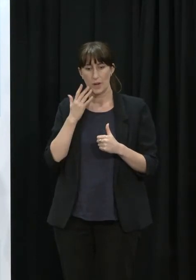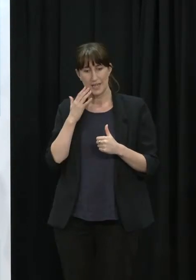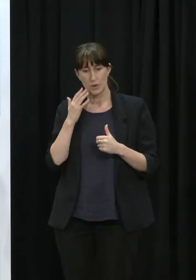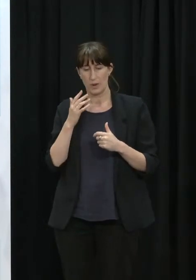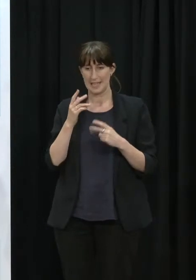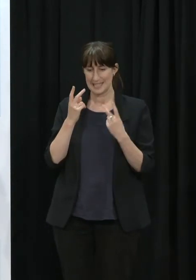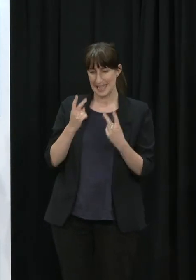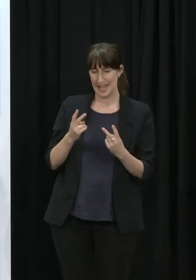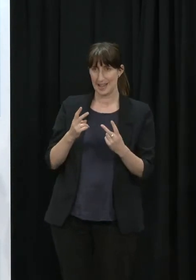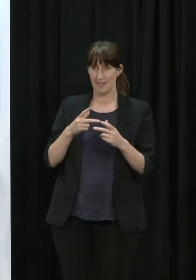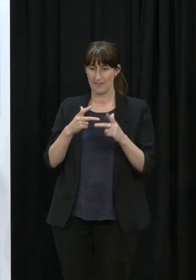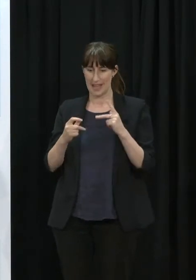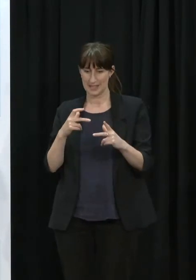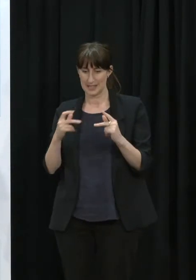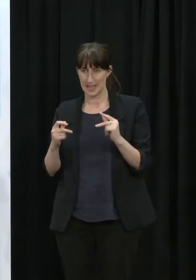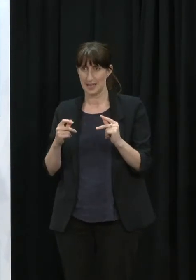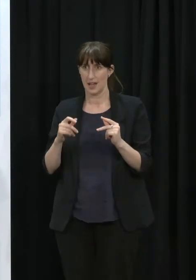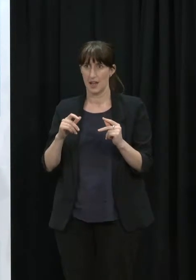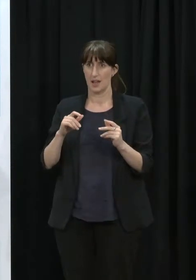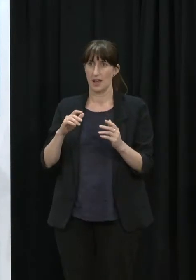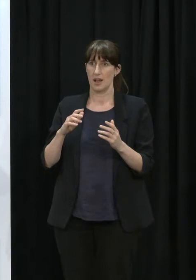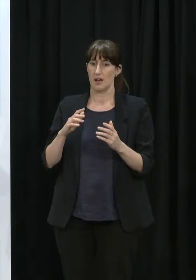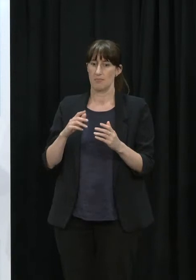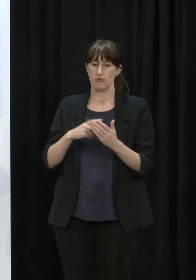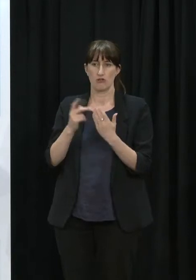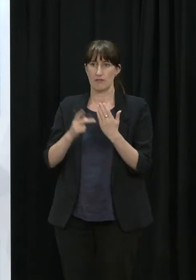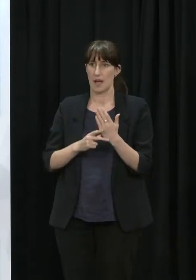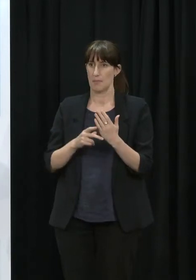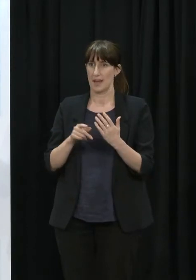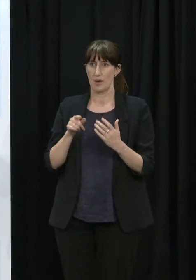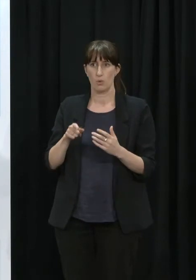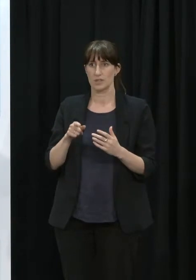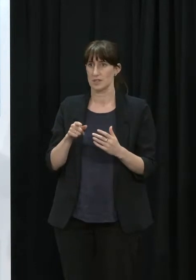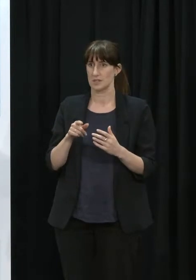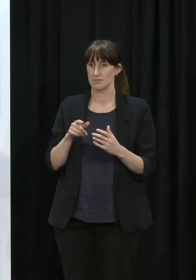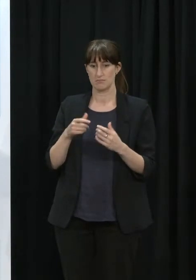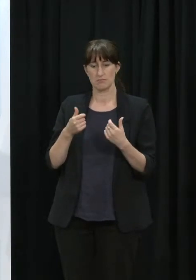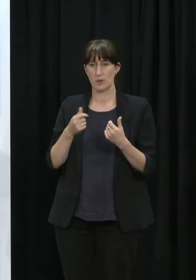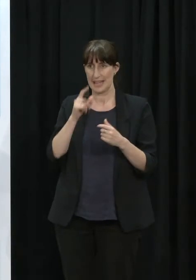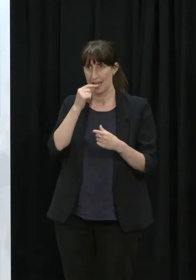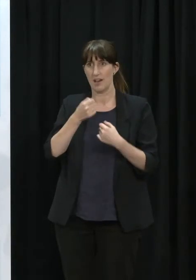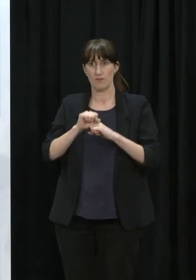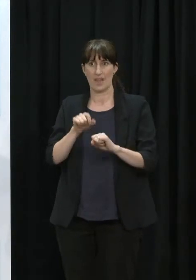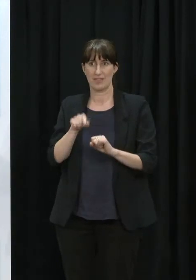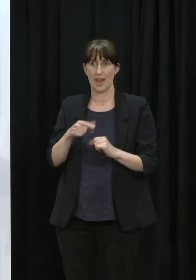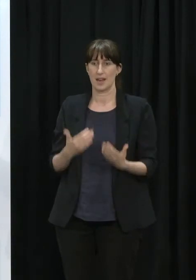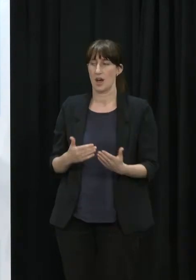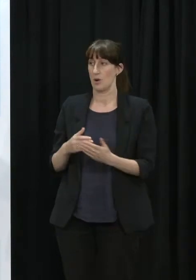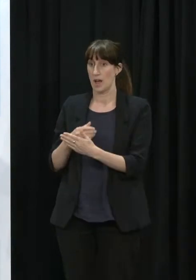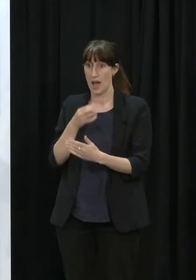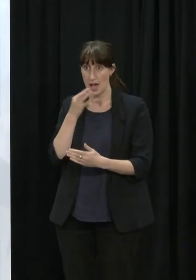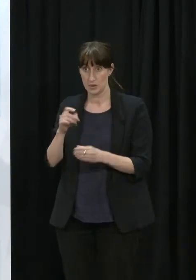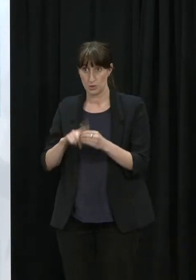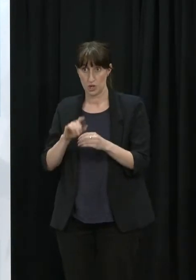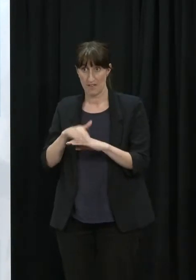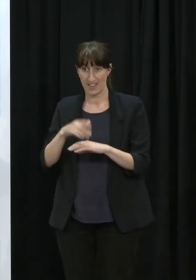horopaki o te iti o te tuku kano kano i te timatanga. Kare a maatau i tenei wa, na reira ka taea e taatau te whiriwhiri rereke. E tino maia ana matou ki nga whiringa ka mahia e matou a muri ake nei te whakaputanga kano kano. Ko